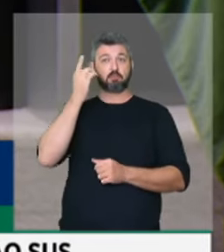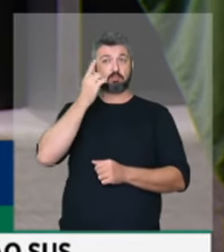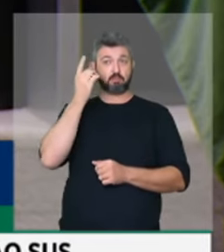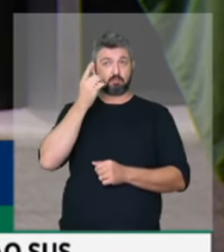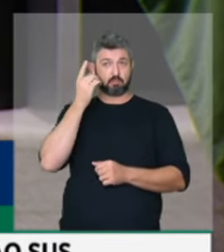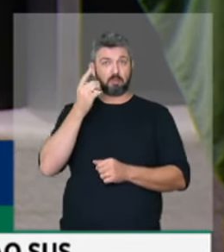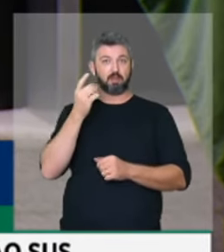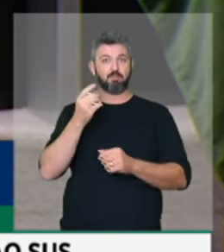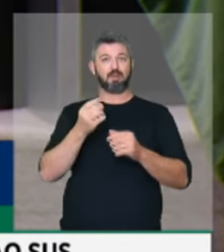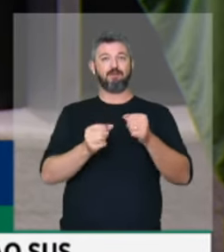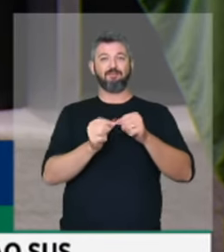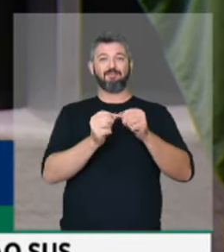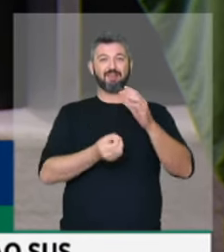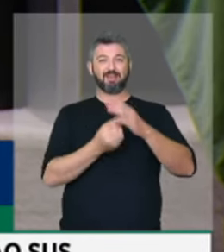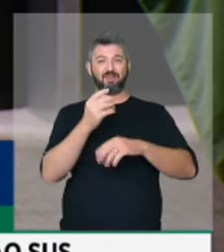EXERCEU VÁRIOS MANDATOS NESSA